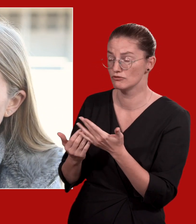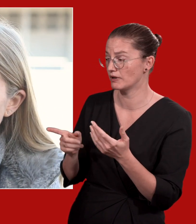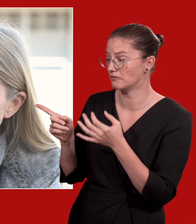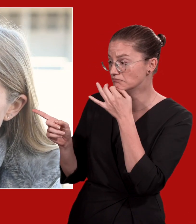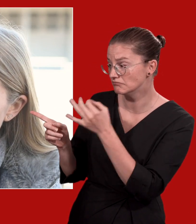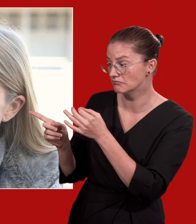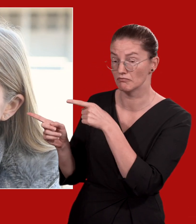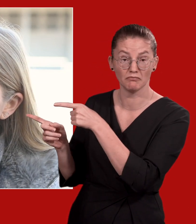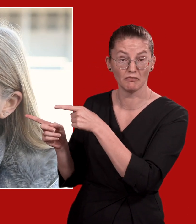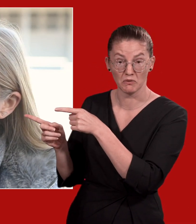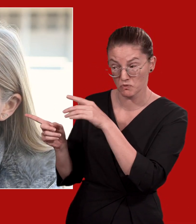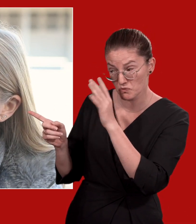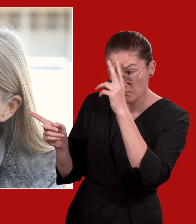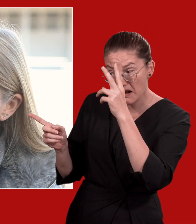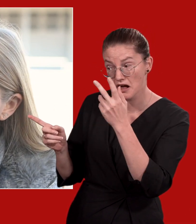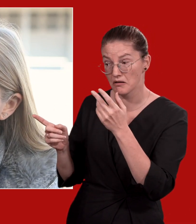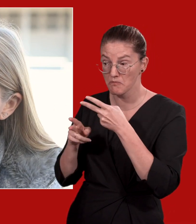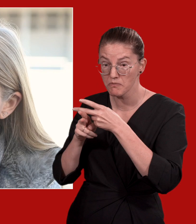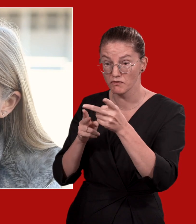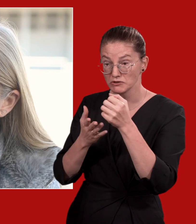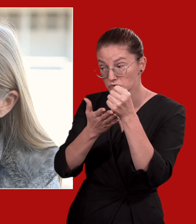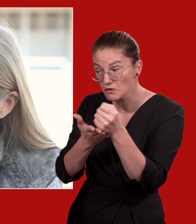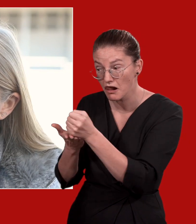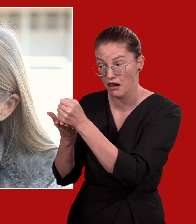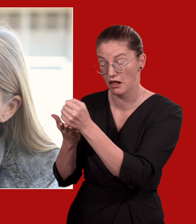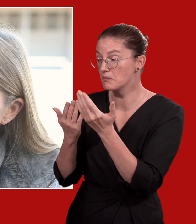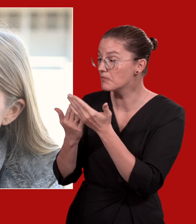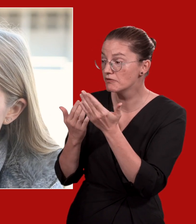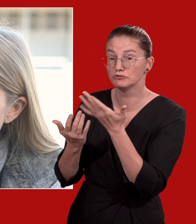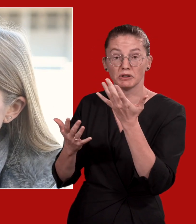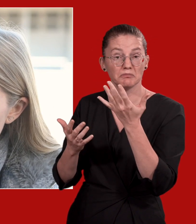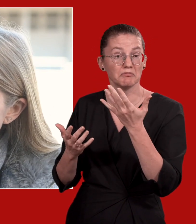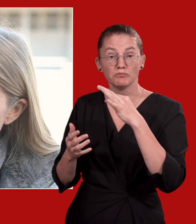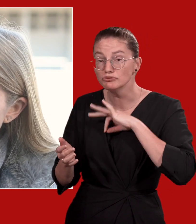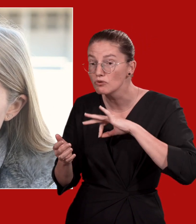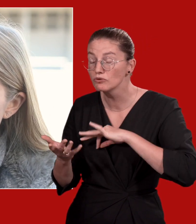Hast Du Dir schon mal überlegt, professionelle Unterstützung zu holen? Psychologische oder ärztliche Hilfe?